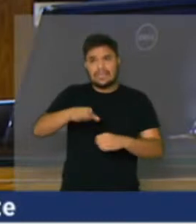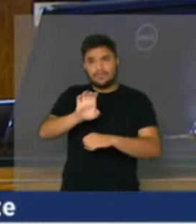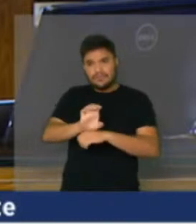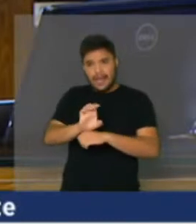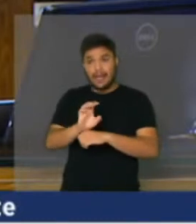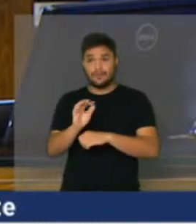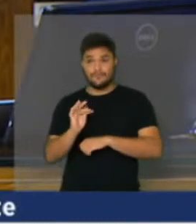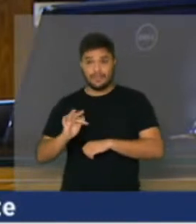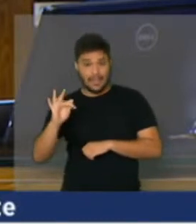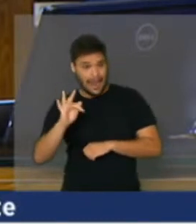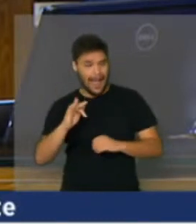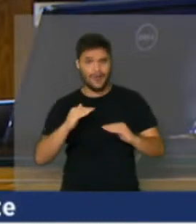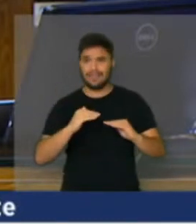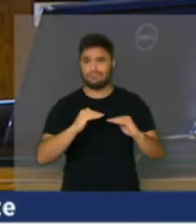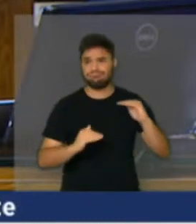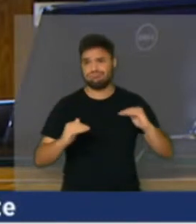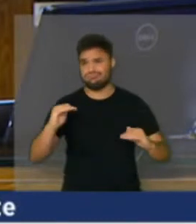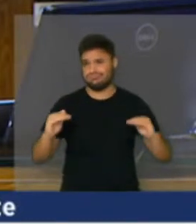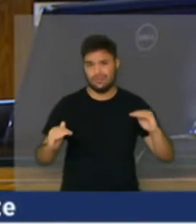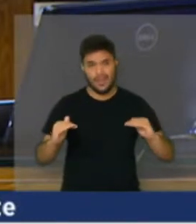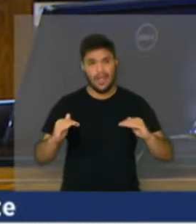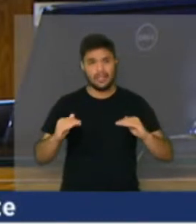RECURSOS NA UNIÃO E QUE DEIXA OS MUNICÍPIOS BRASILEIROS DE PIRES NA MÃO MAS AS PESSOAS NÃO VIVEM NA UNIÃO, AS